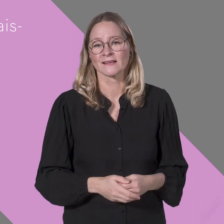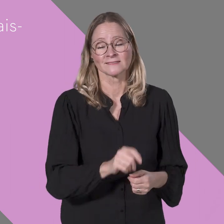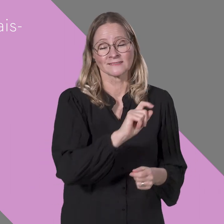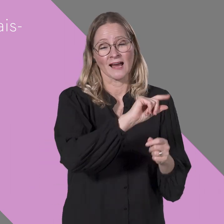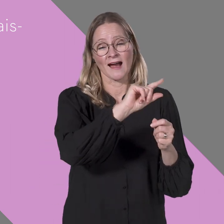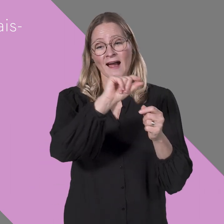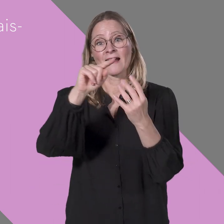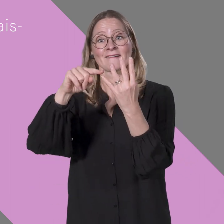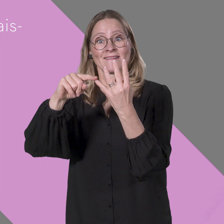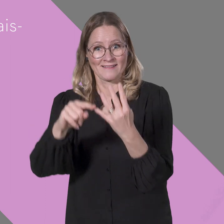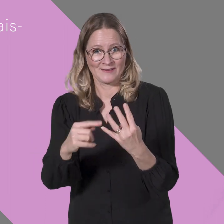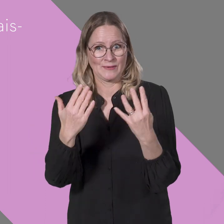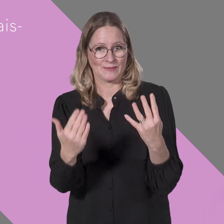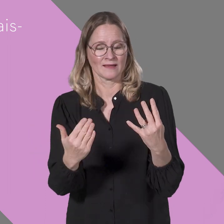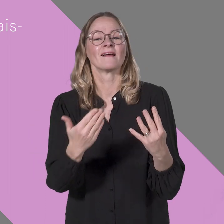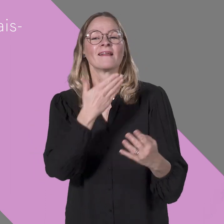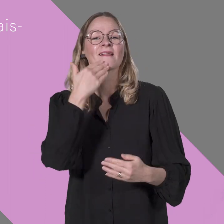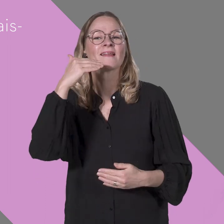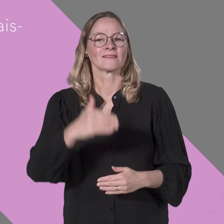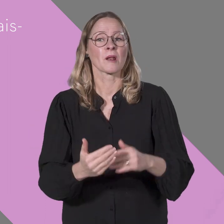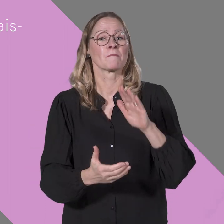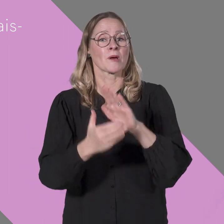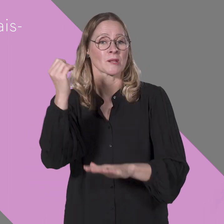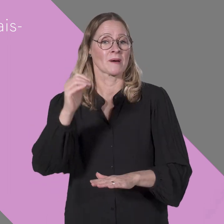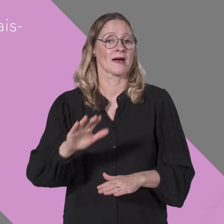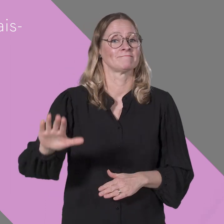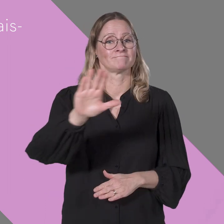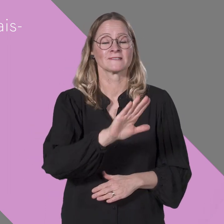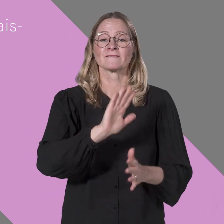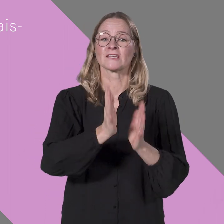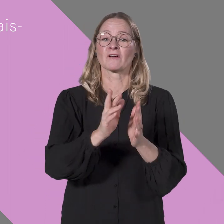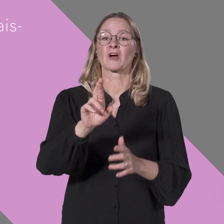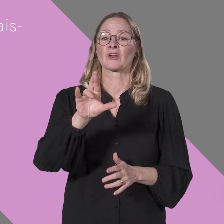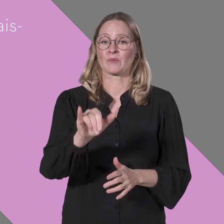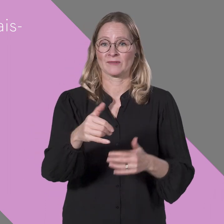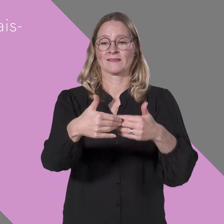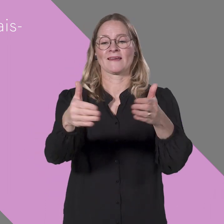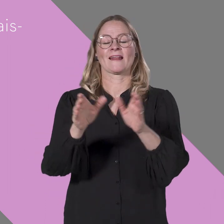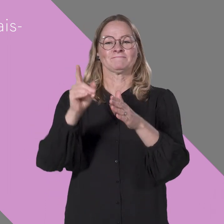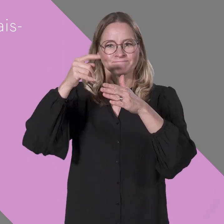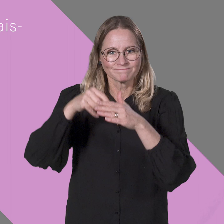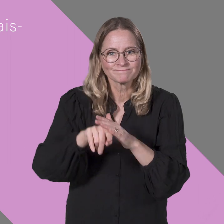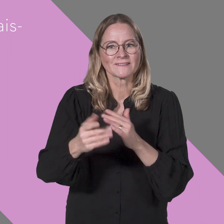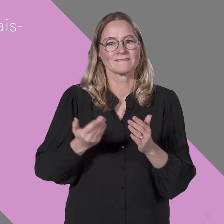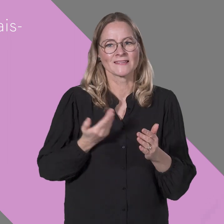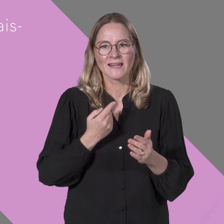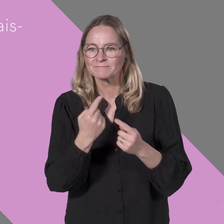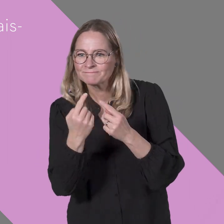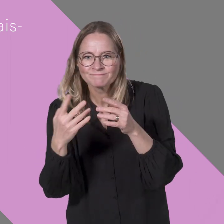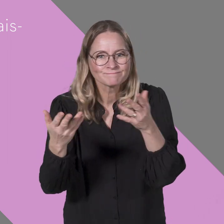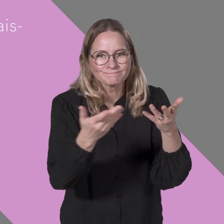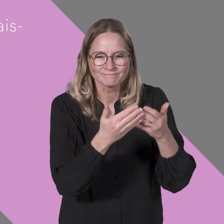Sarjan neljännessä osassa vieraillaan Etelä-Pohjanmaan viittovat ry:n tiloissa.